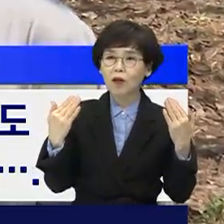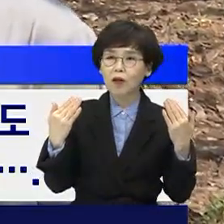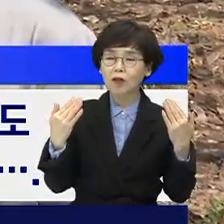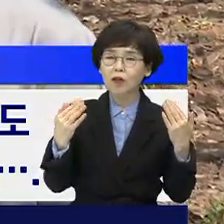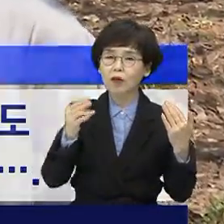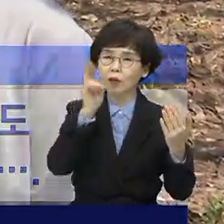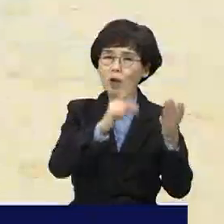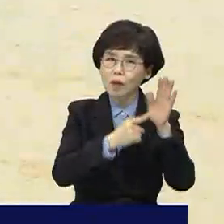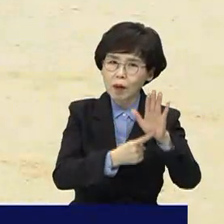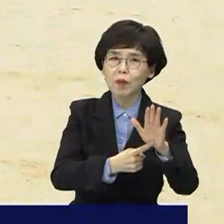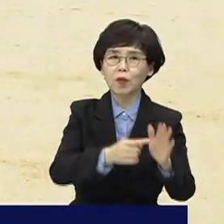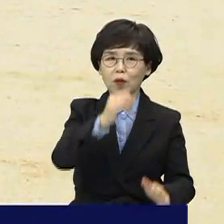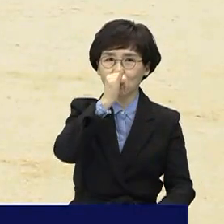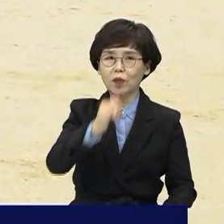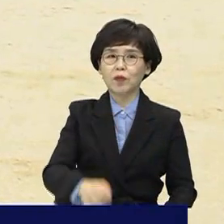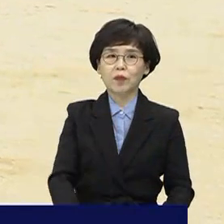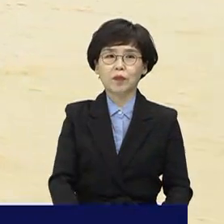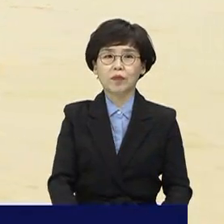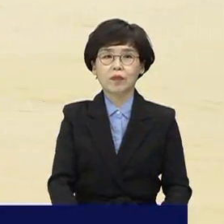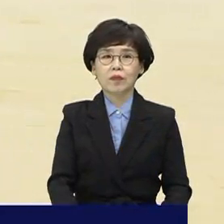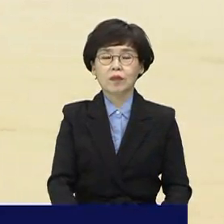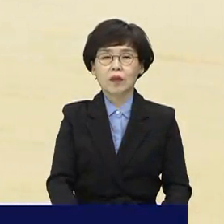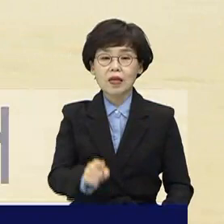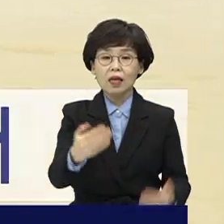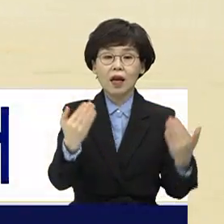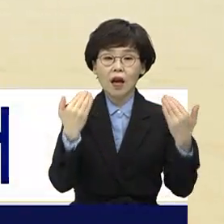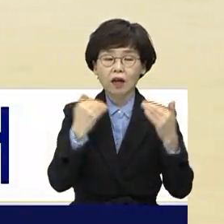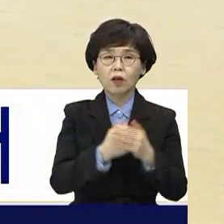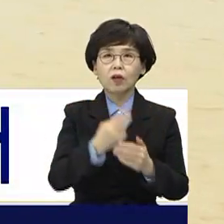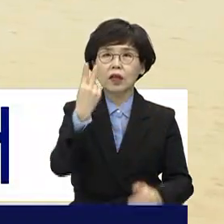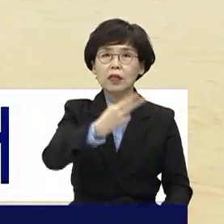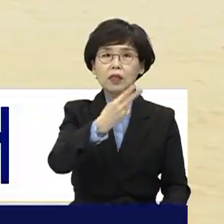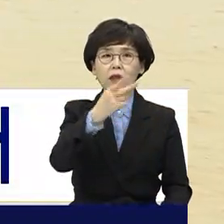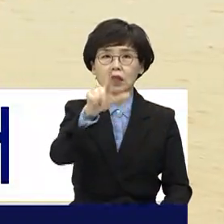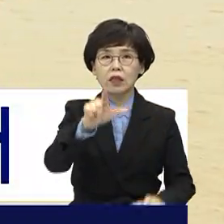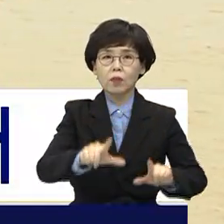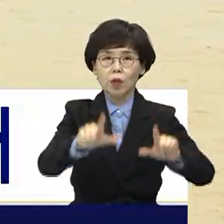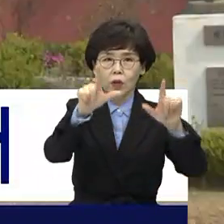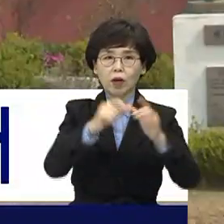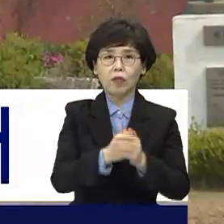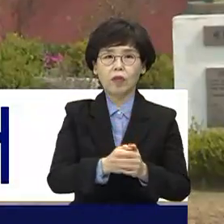(기자) 이 학교는 지난 2015년만 해도 전교생이 38명에 불과한